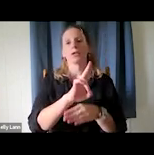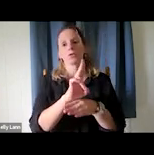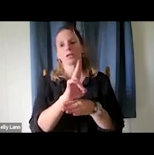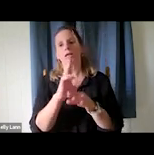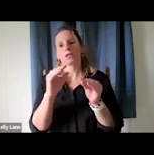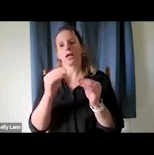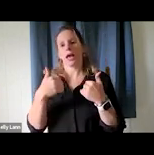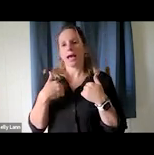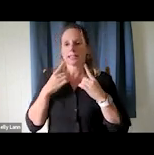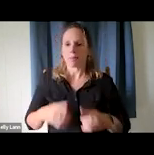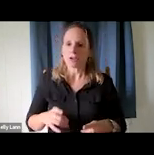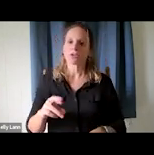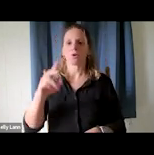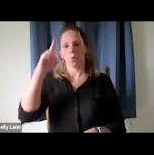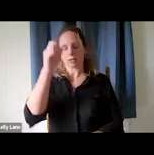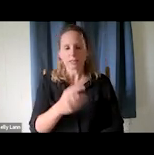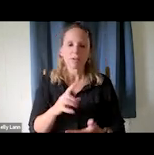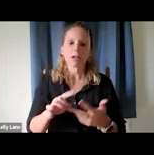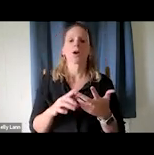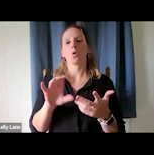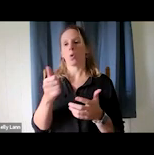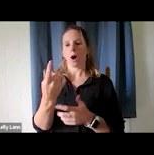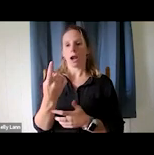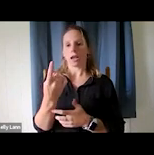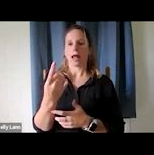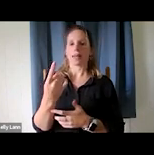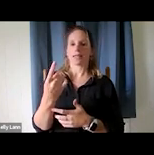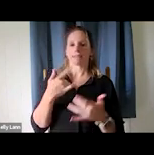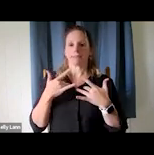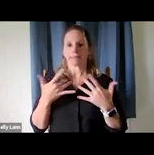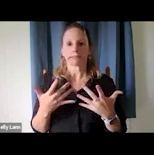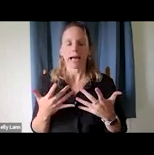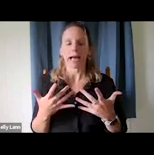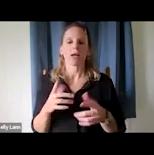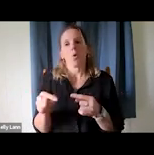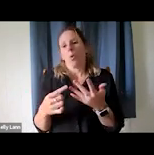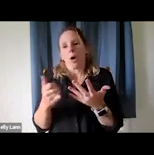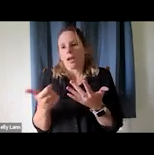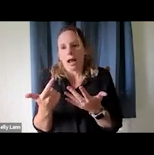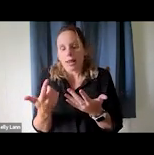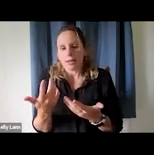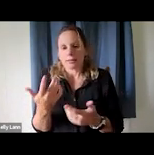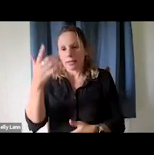o esquizofrenia o ansiedad concurrente que lo acompañe. Mi mentor siempre decía,